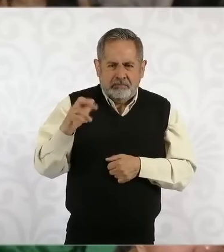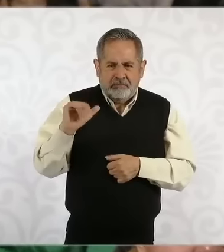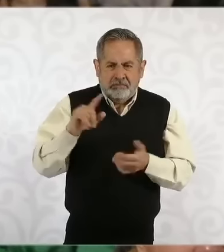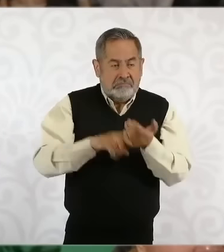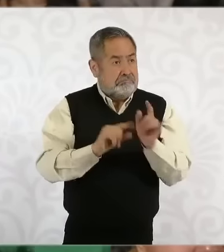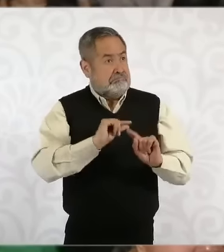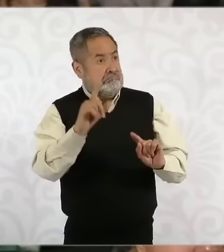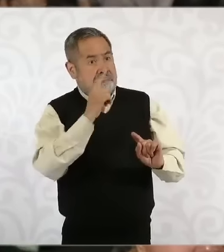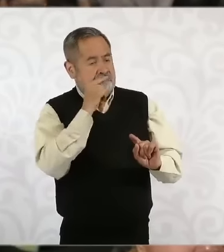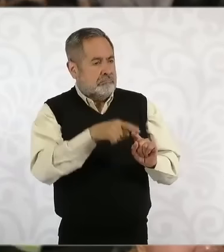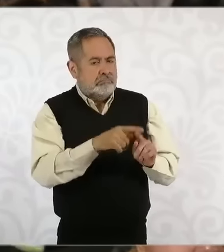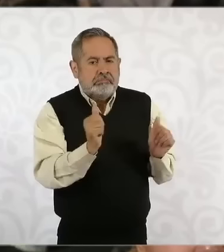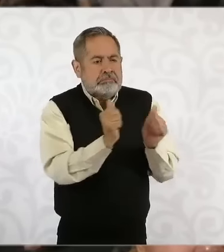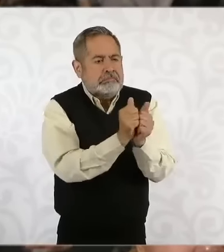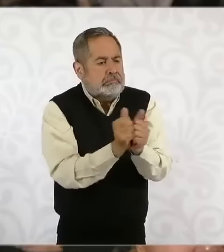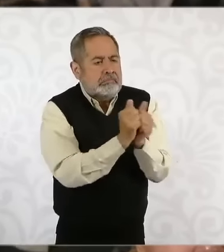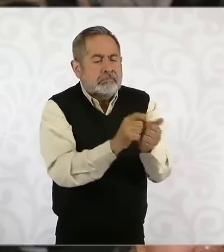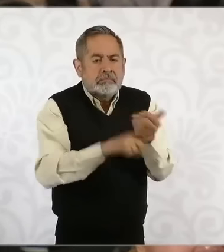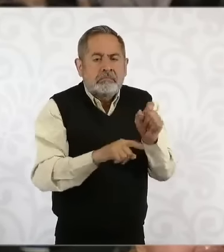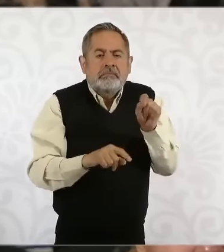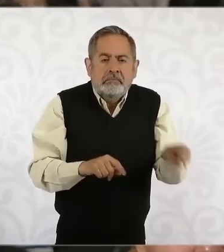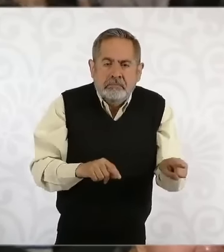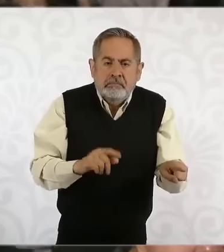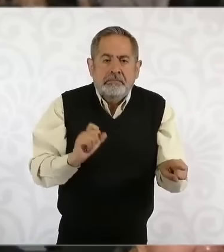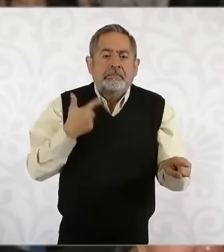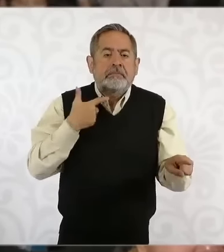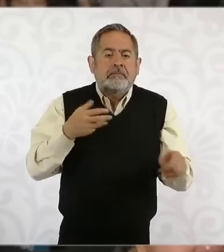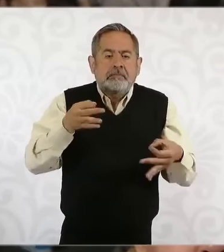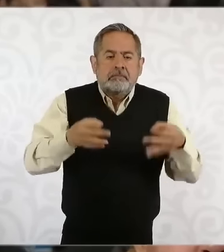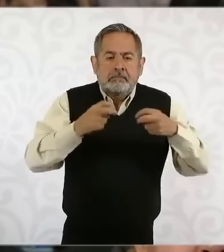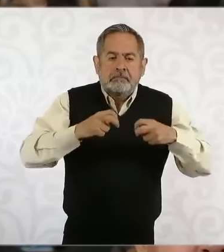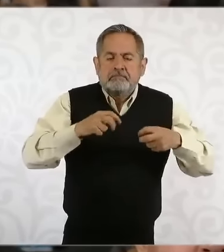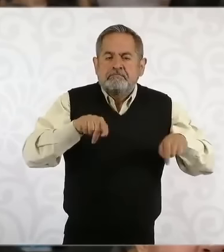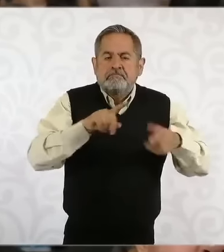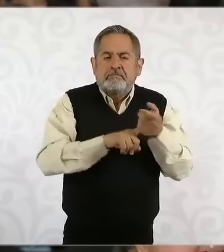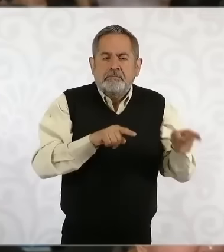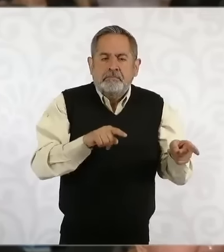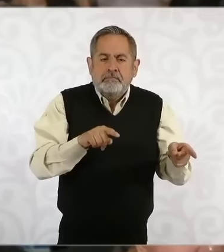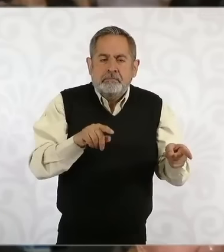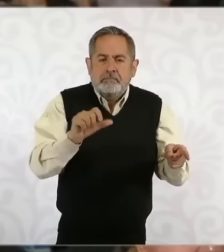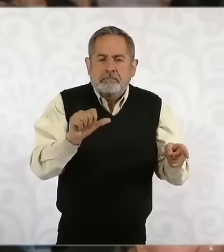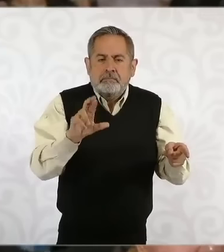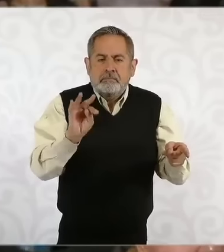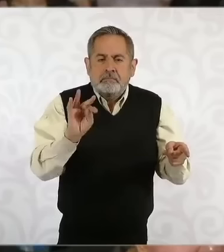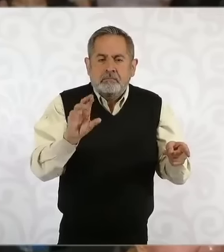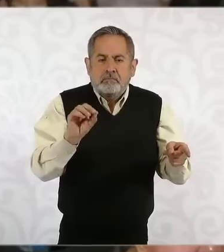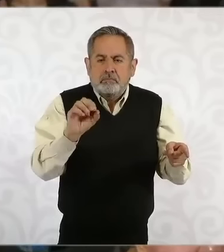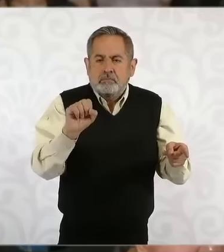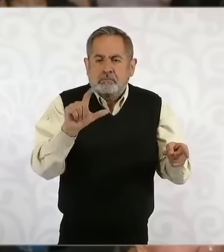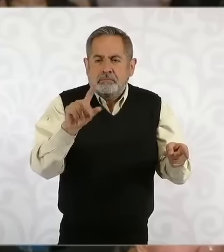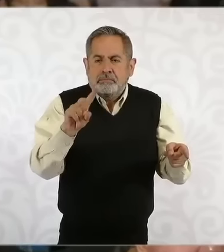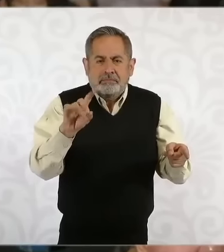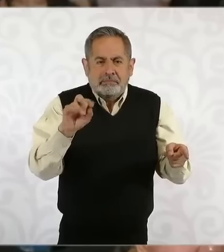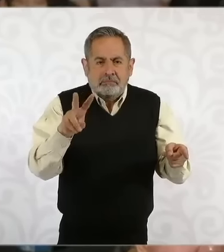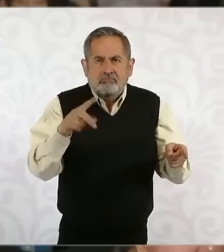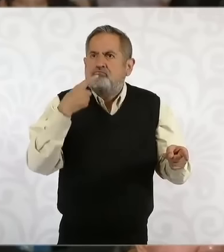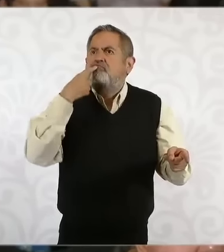hombre cercano a su círculo, eh el exministro eh [carraspeo] Arturo Saldíar, denunció un operativo